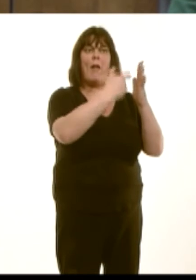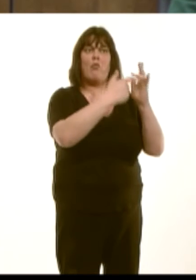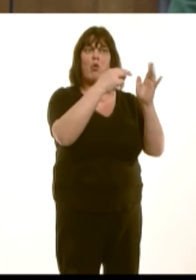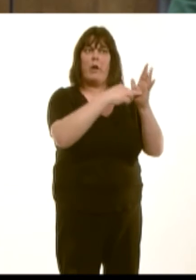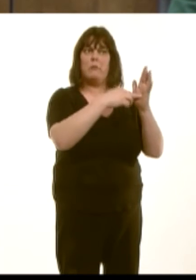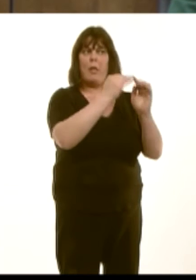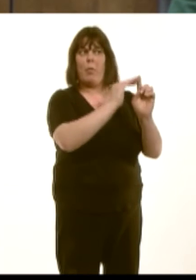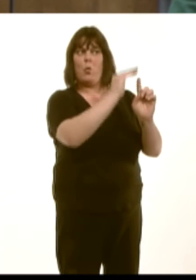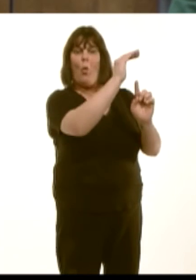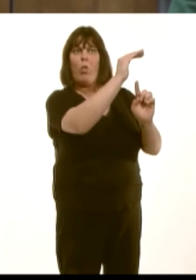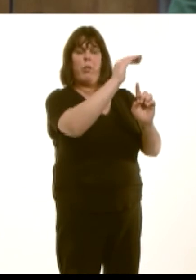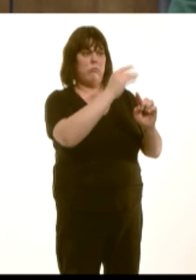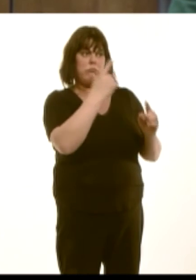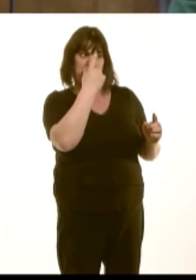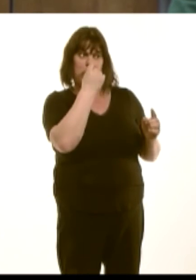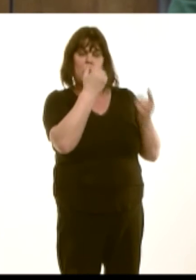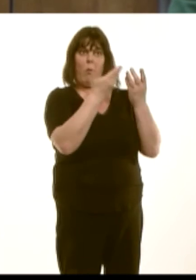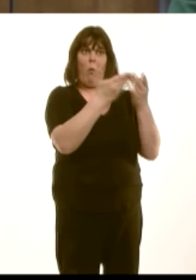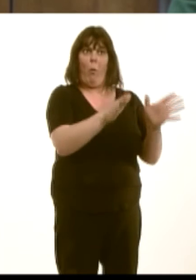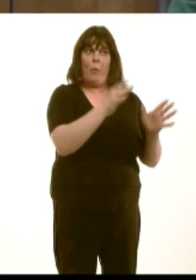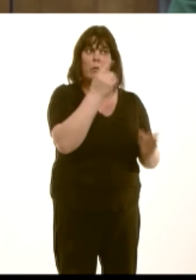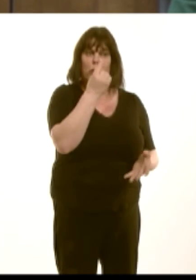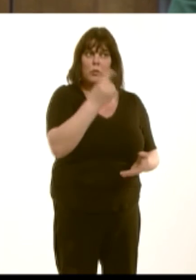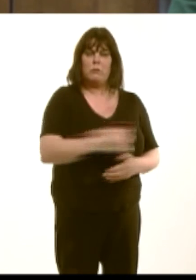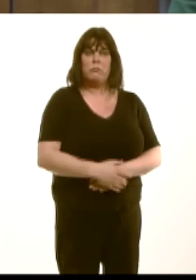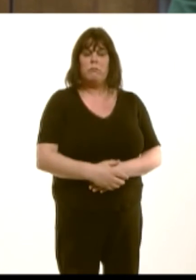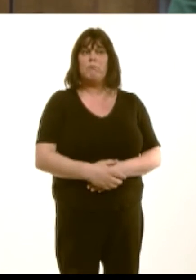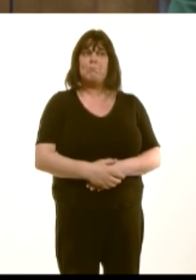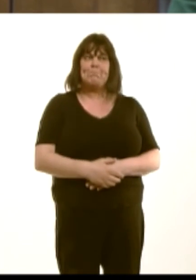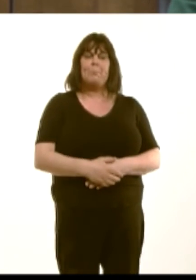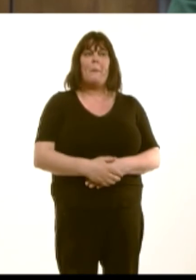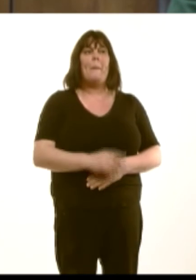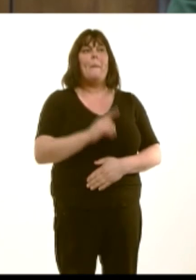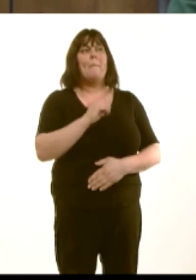Maeín rhaid i ni ystyried y byddai ailagor yr holl drac yn costio arian sylweddol, o